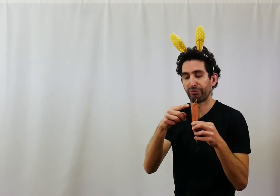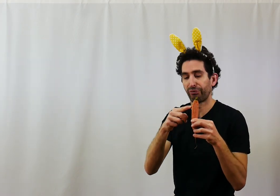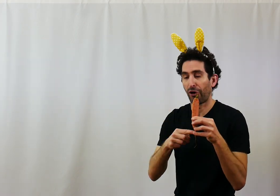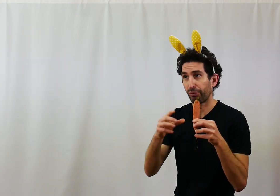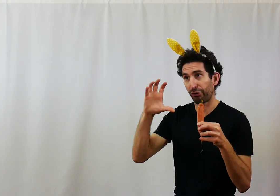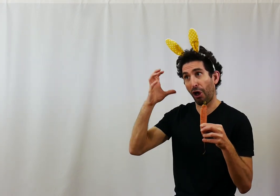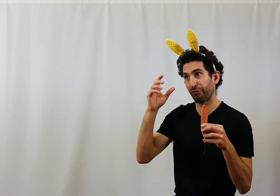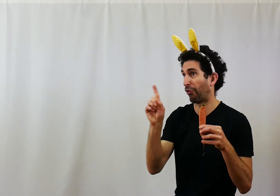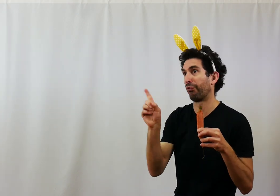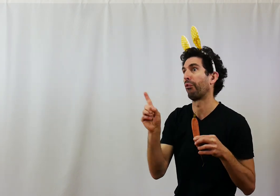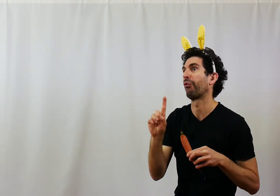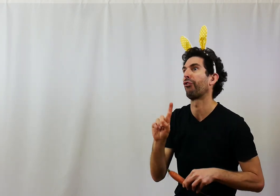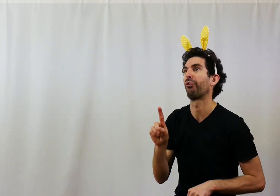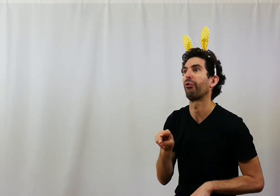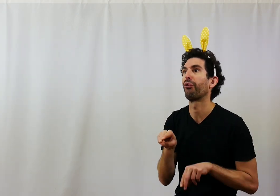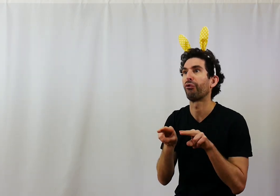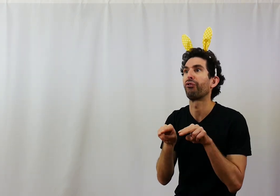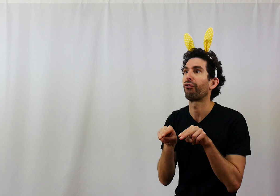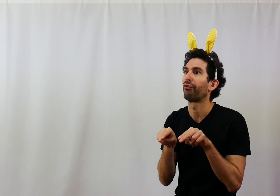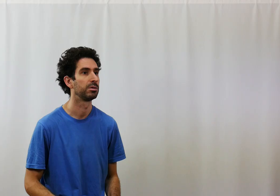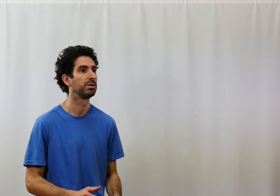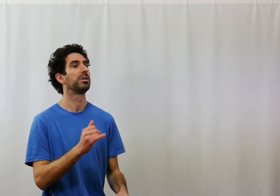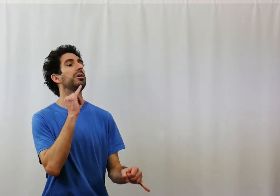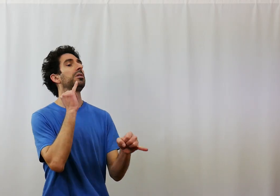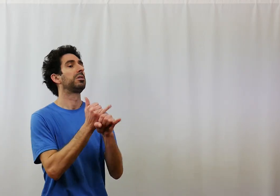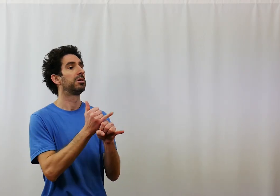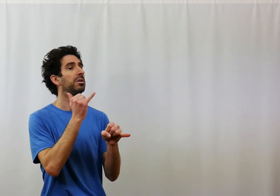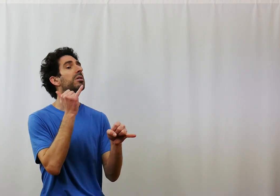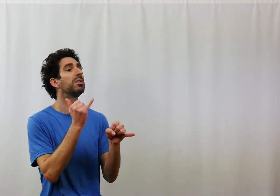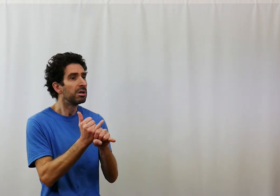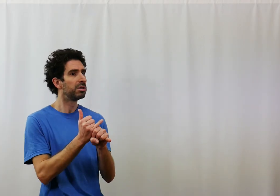mais pas la partie orange. Aaah bon.